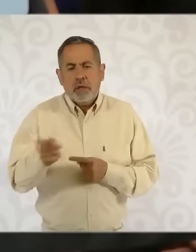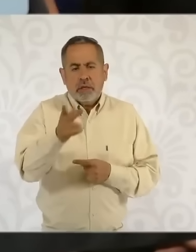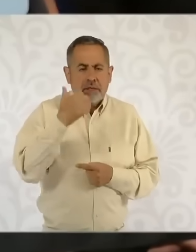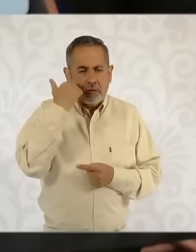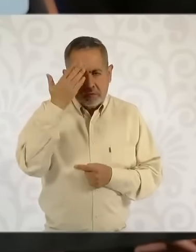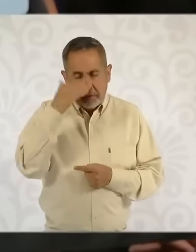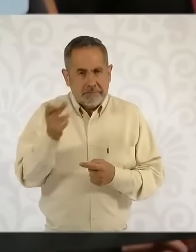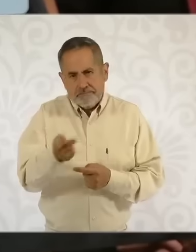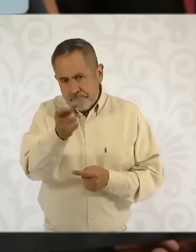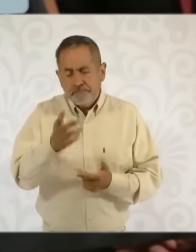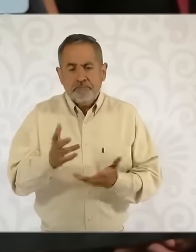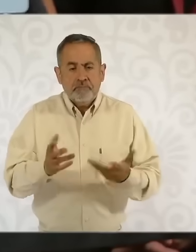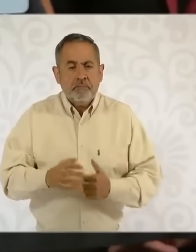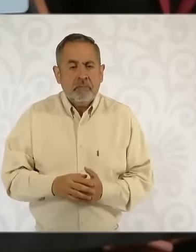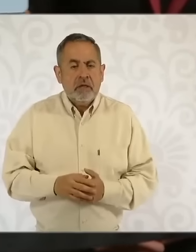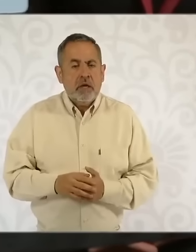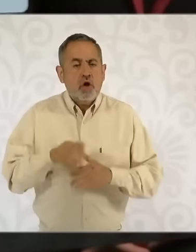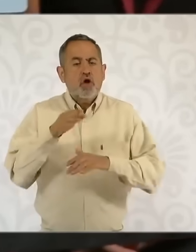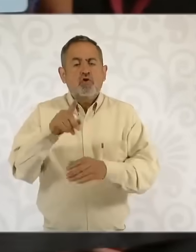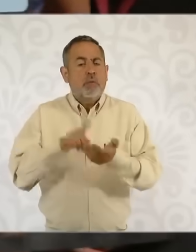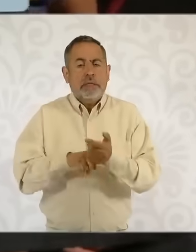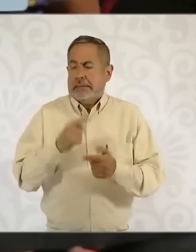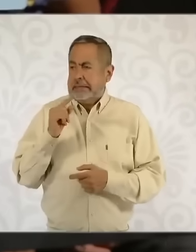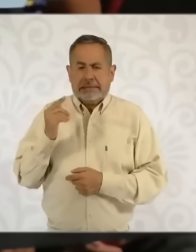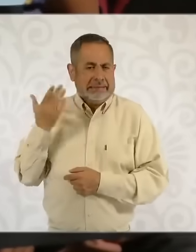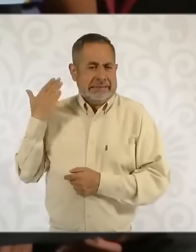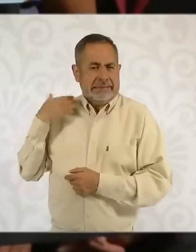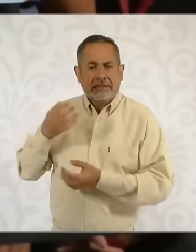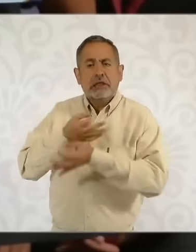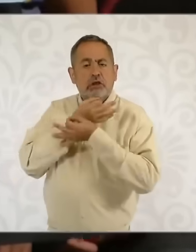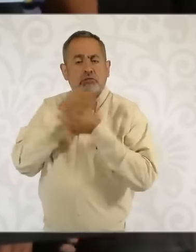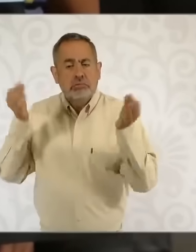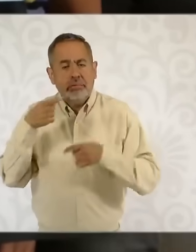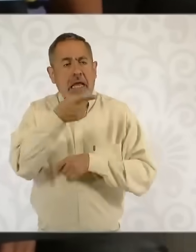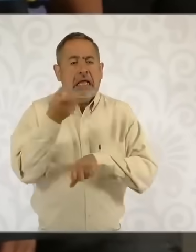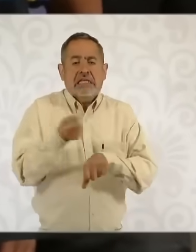preguntarle presidenta es sobre las declaraciones de la secretaria de seguridad nacional Estados